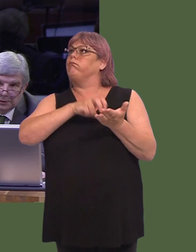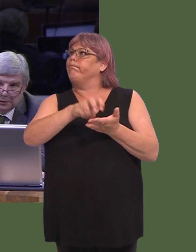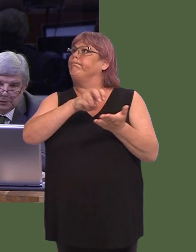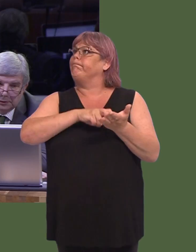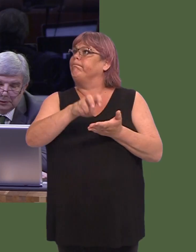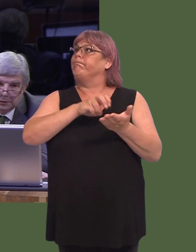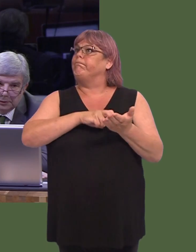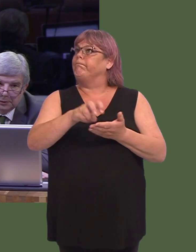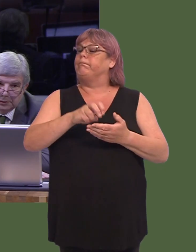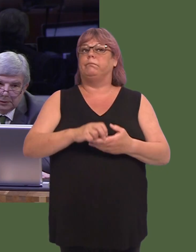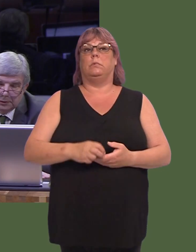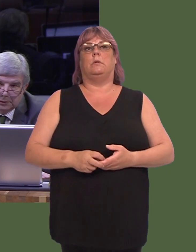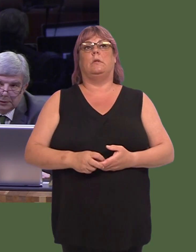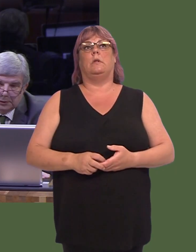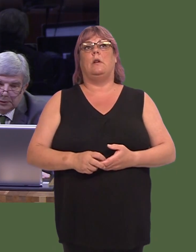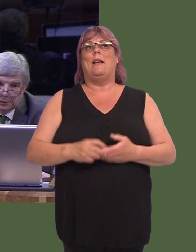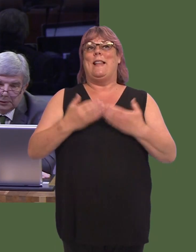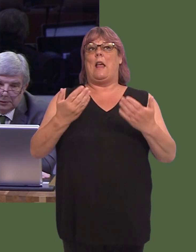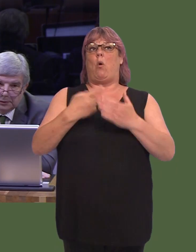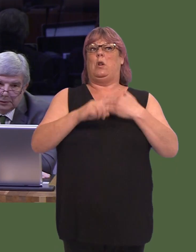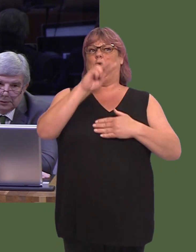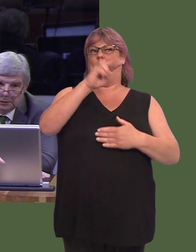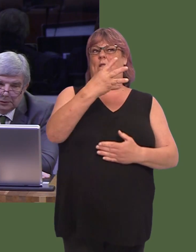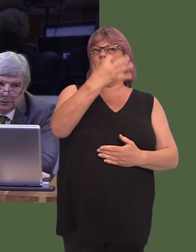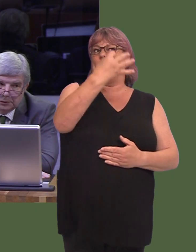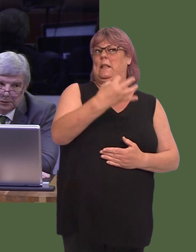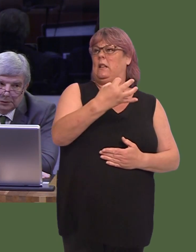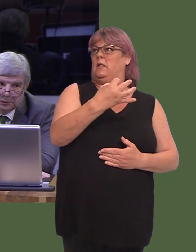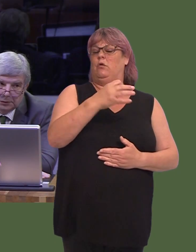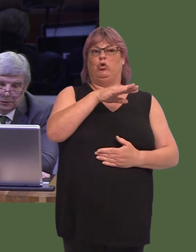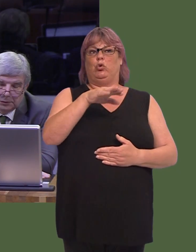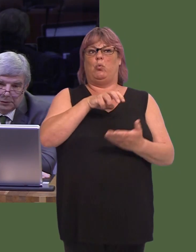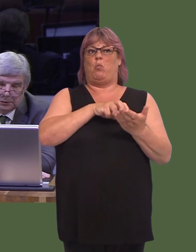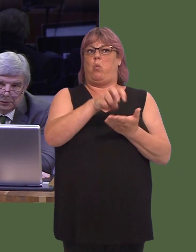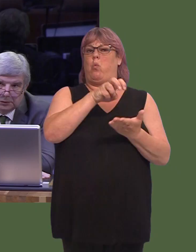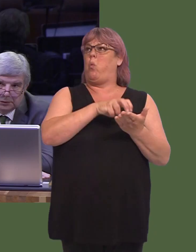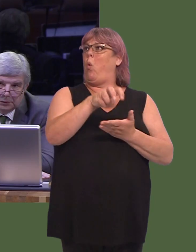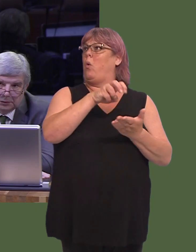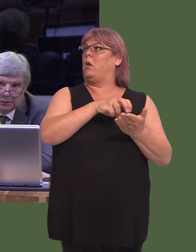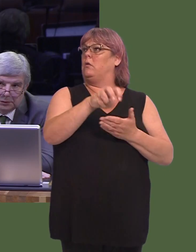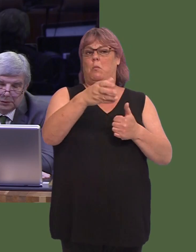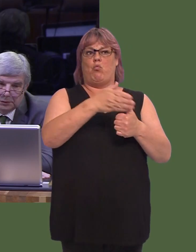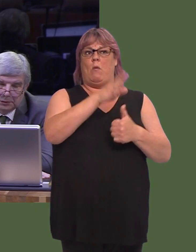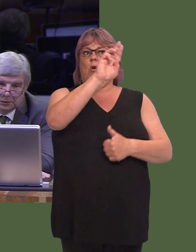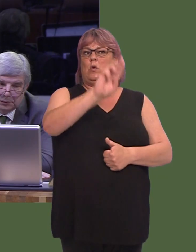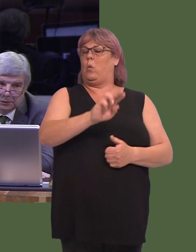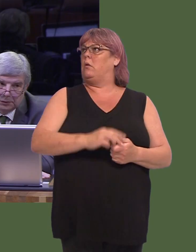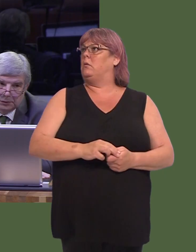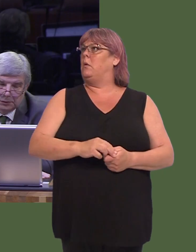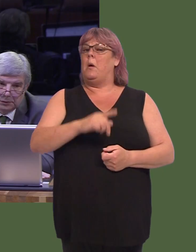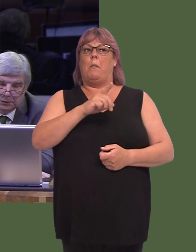Carwyn Jones AM: Rym ni'n rhoi arian i awdurdodau lleol er mwyn sicrhau bod yna barthau 20 mya yn barod, ac mae pobl yn eu gweld nhw ar draws Cymru. Nid problem cyfreithiol yw e, ond ariannol. Maen nhw’n moyn gwybod bod yr arian ar gael a dyna pam, wrth gwrs, mae yna grant ar gael i sicrhau bod y parthau’n gallu symud ymlaen. Y Llywydd / The Llywydd: Diolch i'r Prif Weinidog. Y Llywydd / The Llywydd: Yr eitem nesaf, felly, yw'r datganiad a chyhoeddiad busnes, ac rydw i'n galw ar arweinydd y ty i wneud ei datganiad—Julie James.